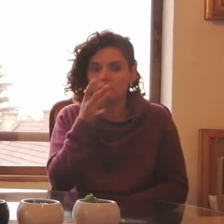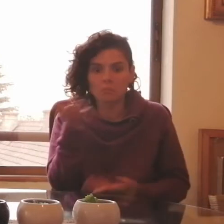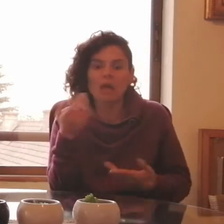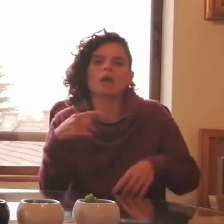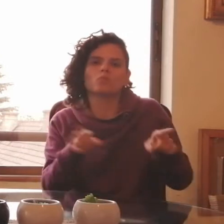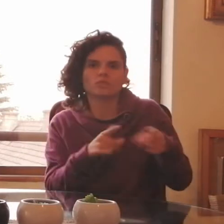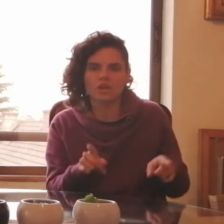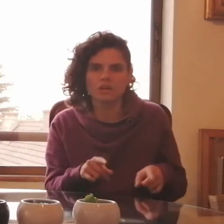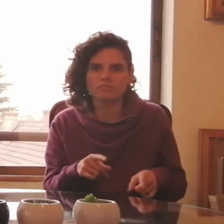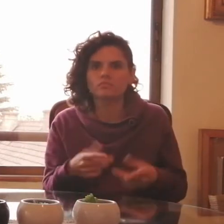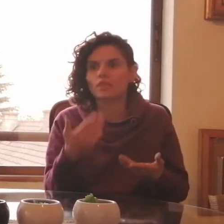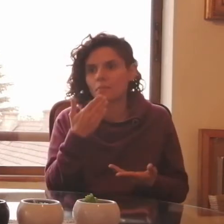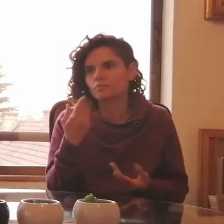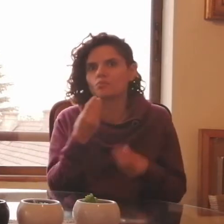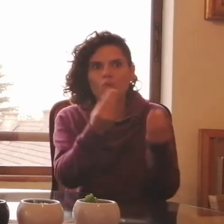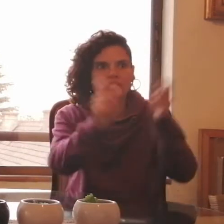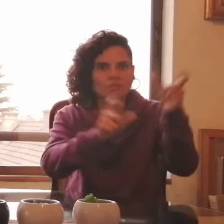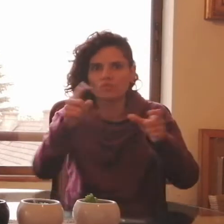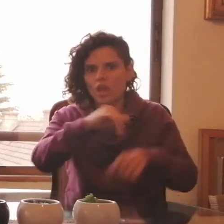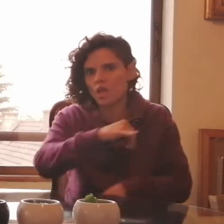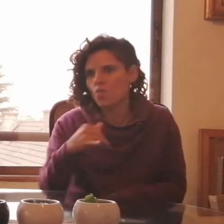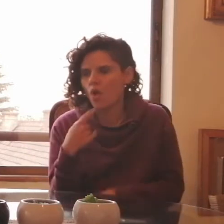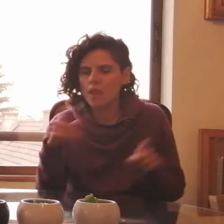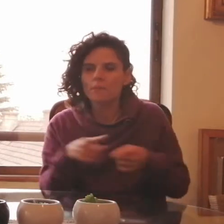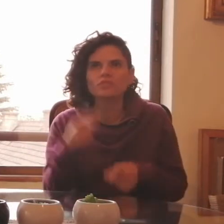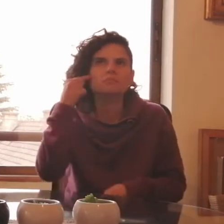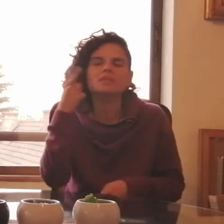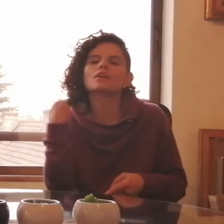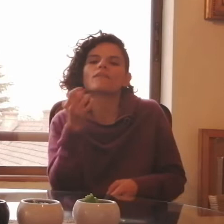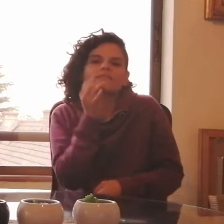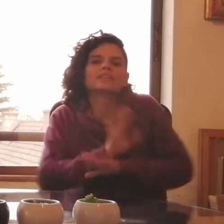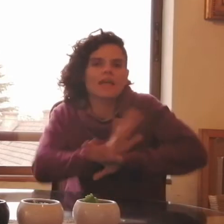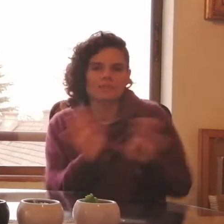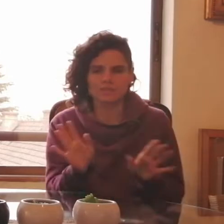el día de hoy - a todos les ha pasado, a muchos, entonces dije ya si de repente no quedo